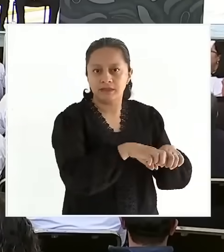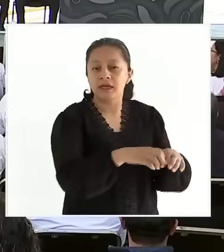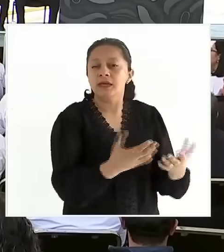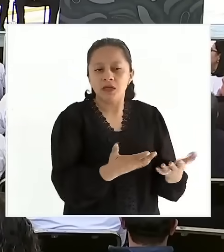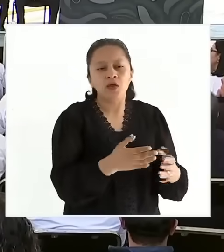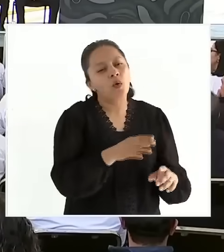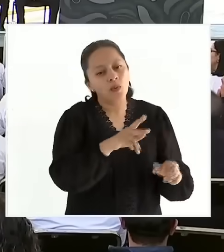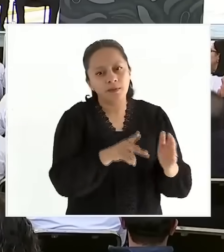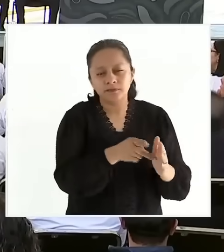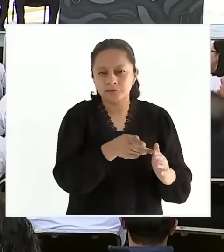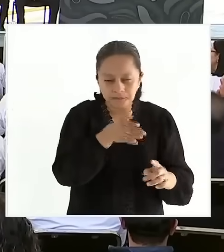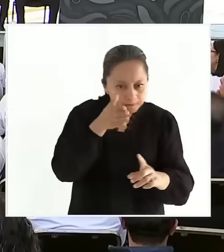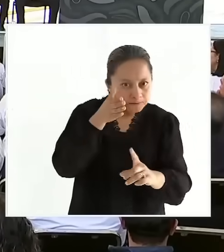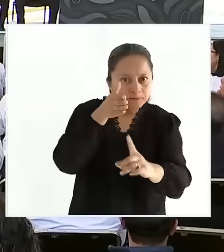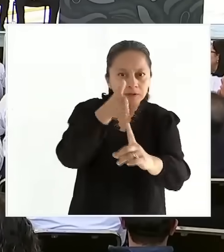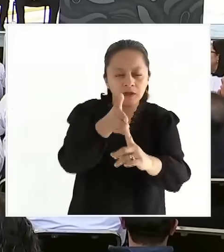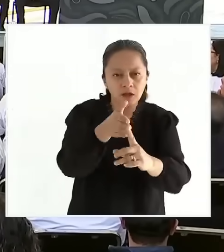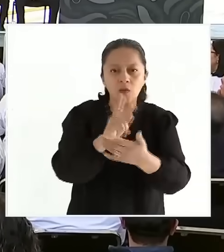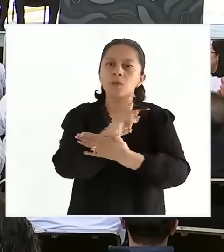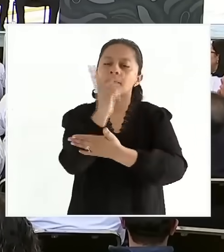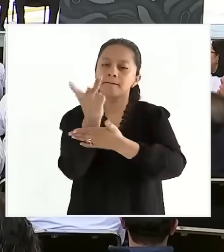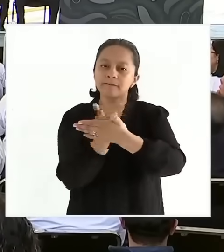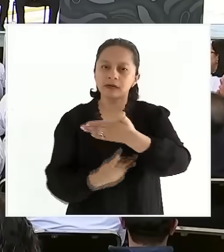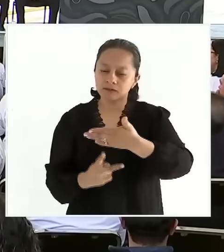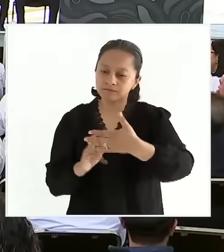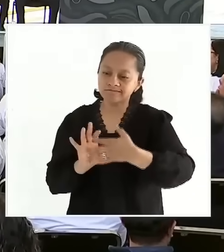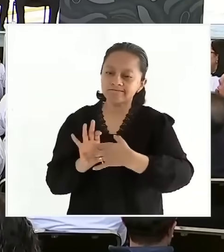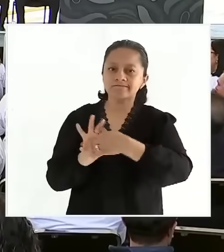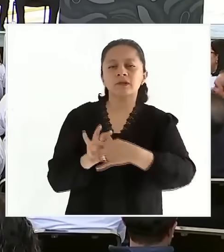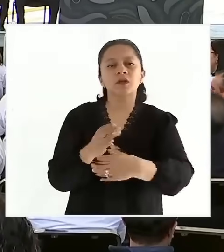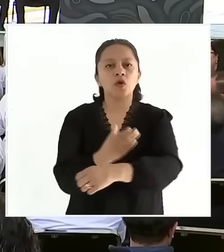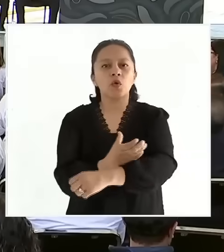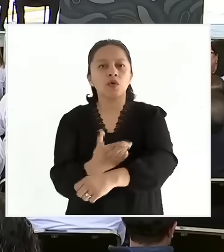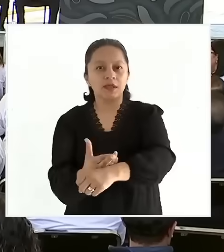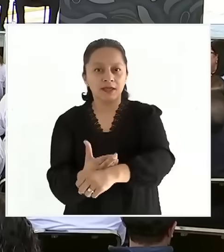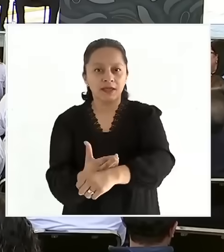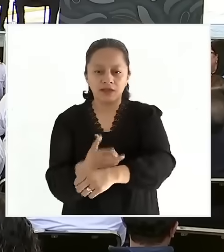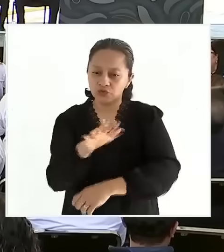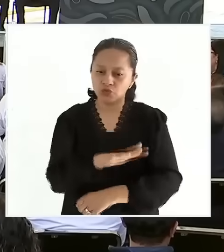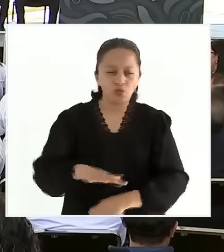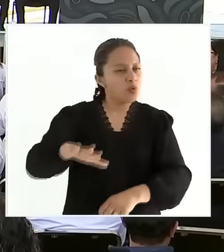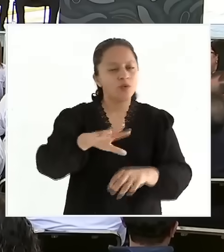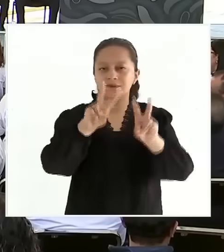Estado a través de una planeación vinculante y coordinada en todo el sector energético. El